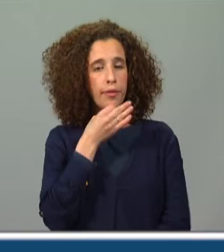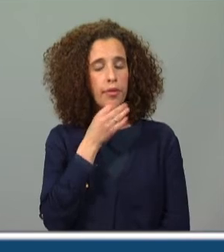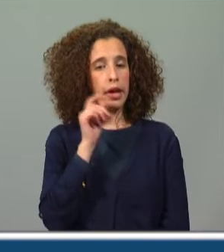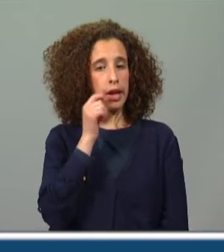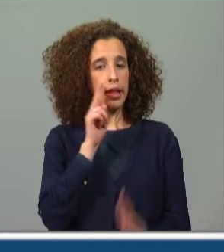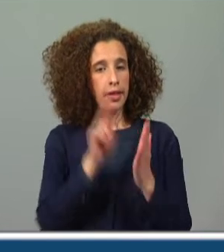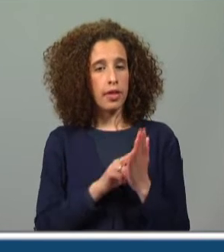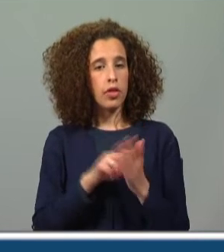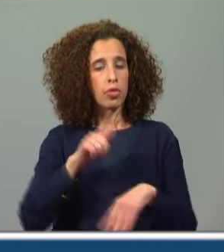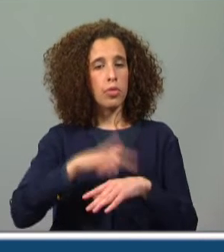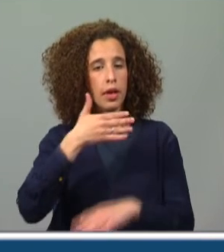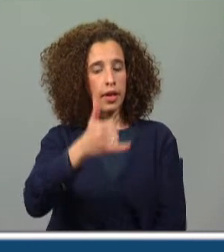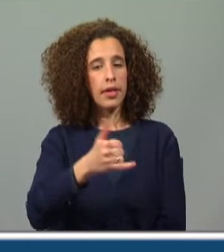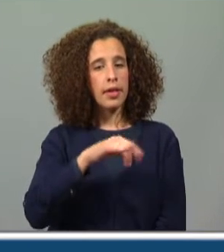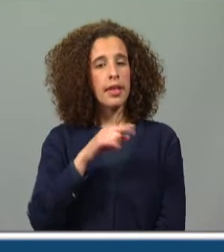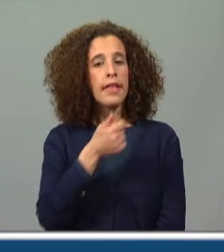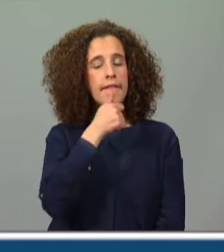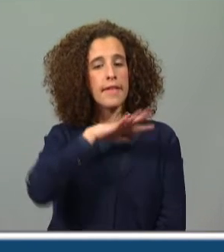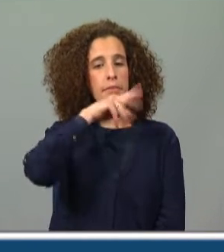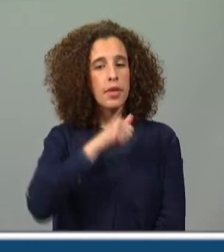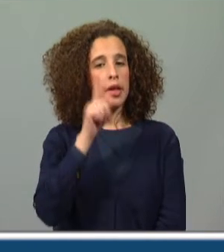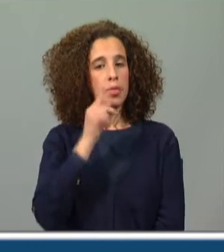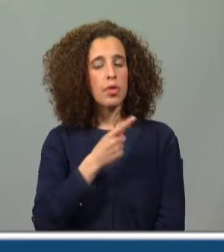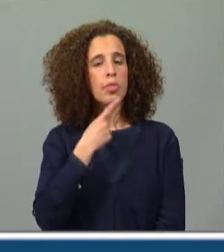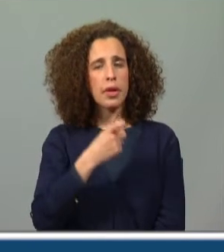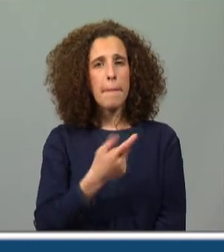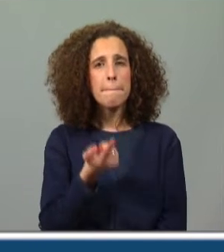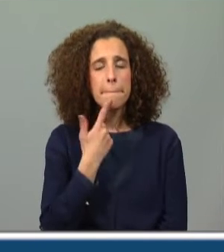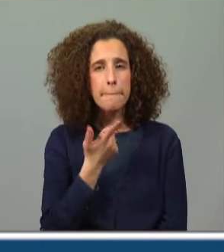momento que se segue a decisão da mãe da menina perguntando portanto ela 在母親的決定之後的那一刻女孩問所以她